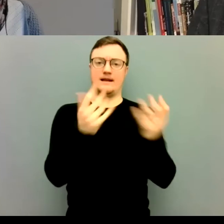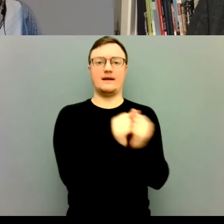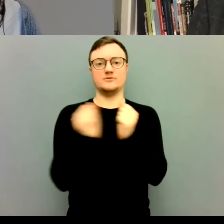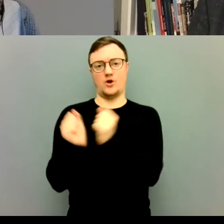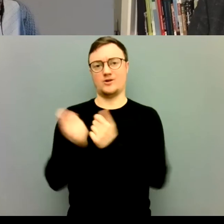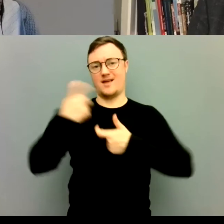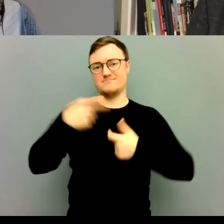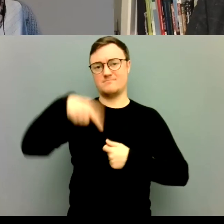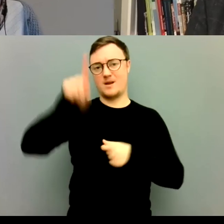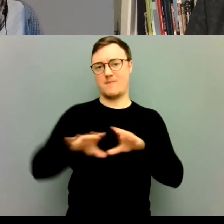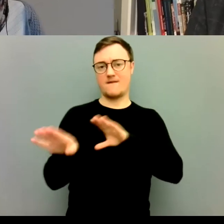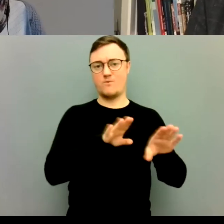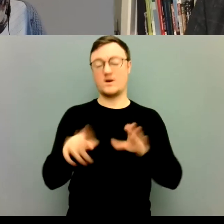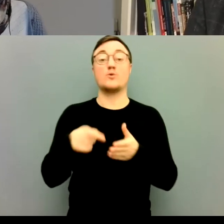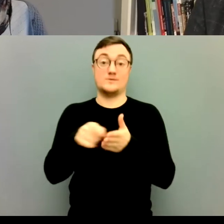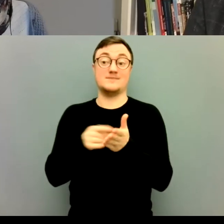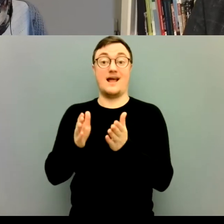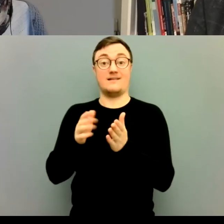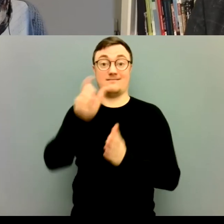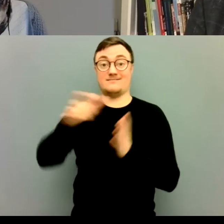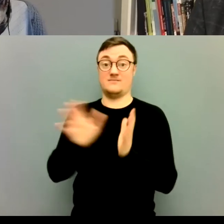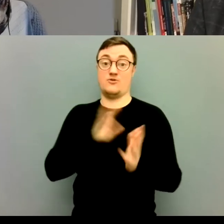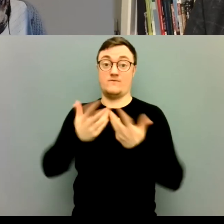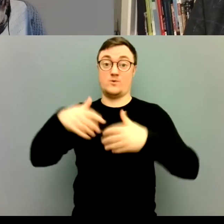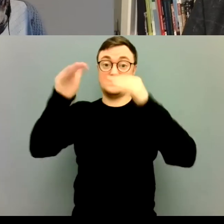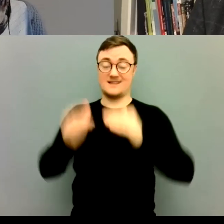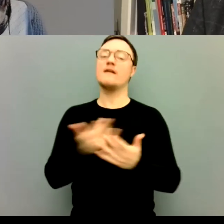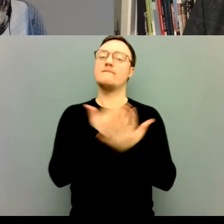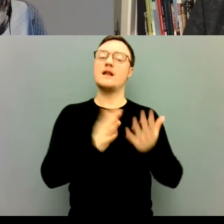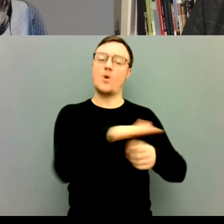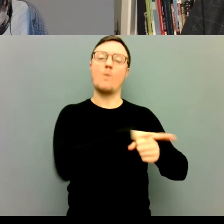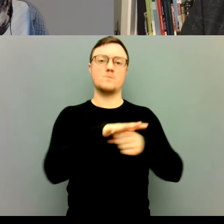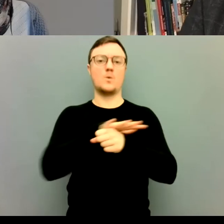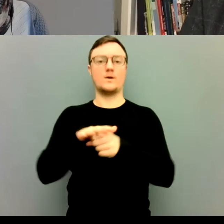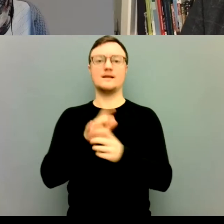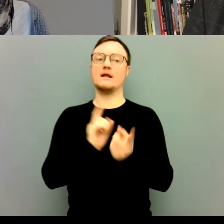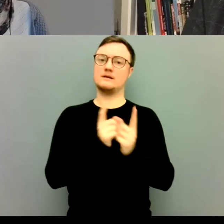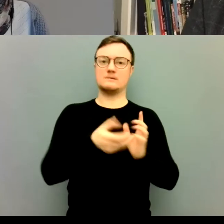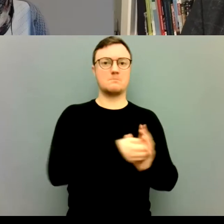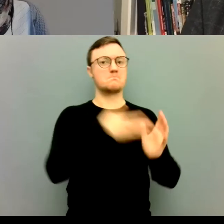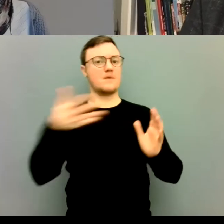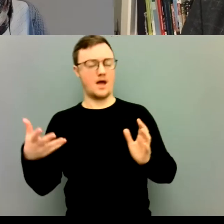för personer med funktionsnedsättning, som kan innebära att vi får en betydligt-